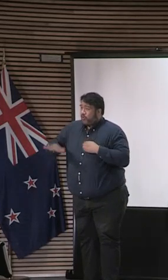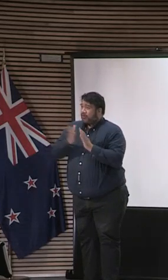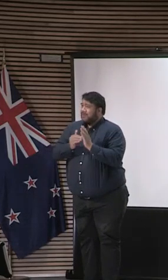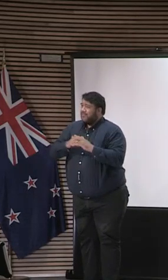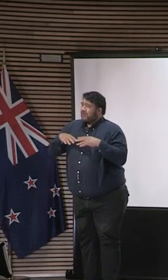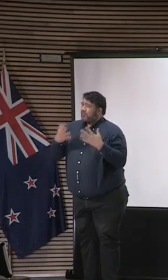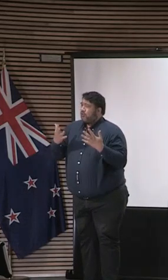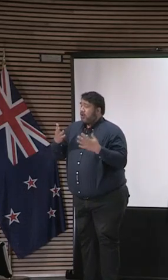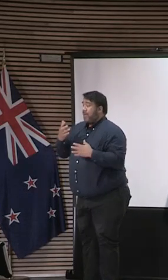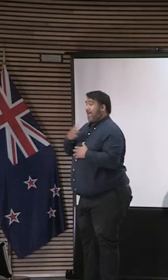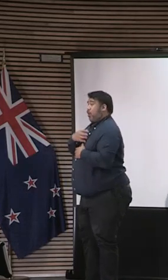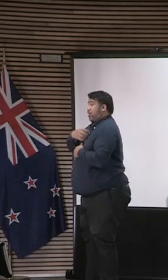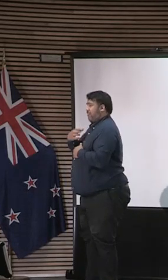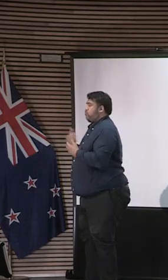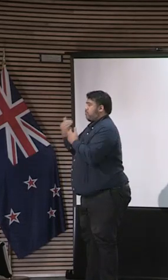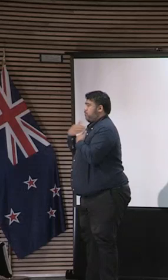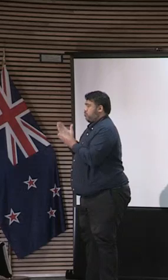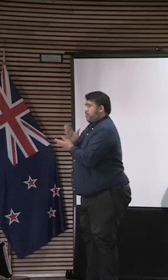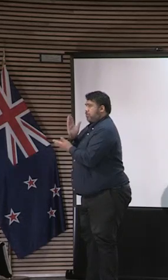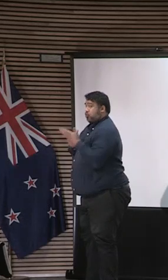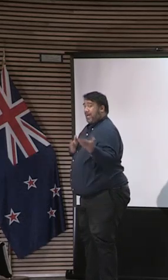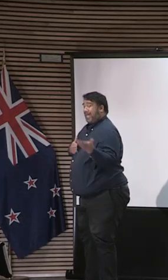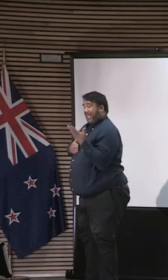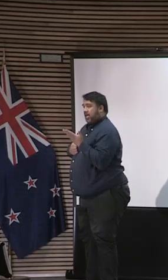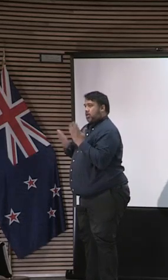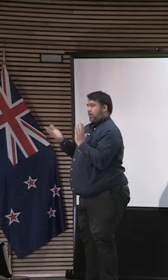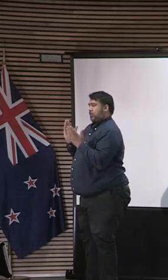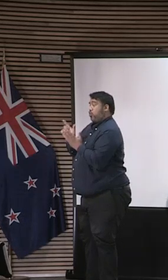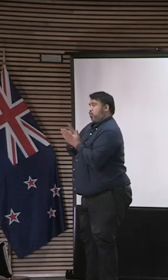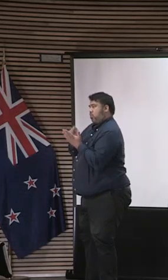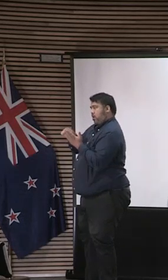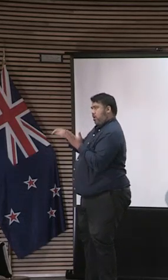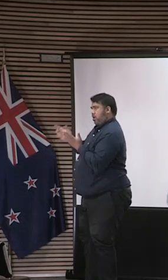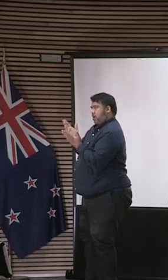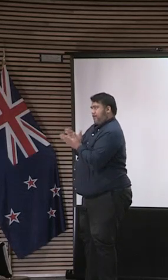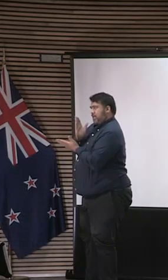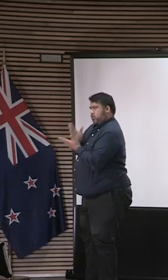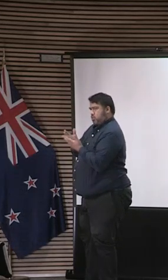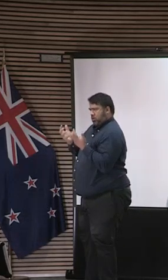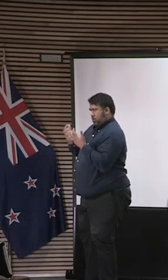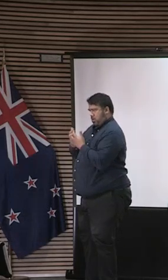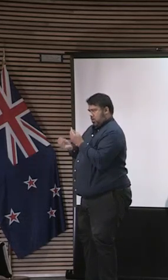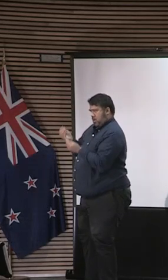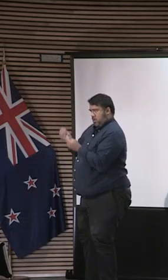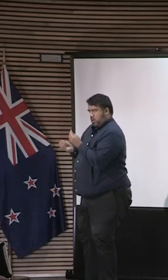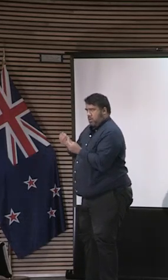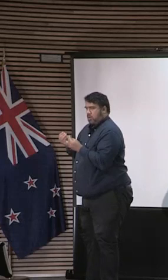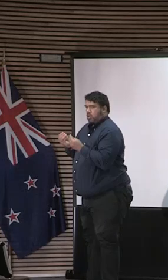marama ana i raro i nga ahuatanga me te Manatu Hauora e kawe ana i taua tuunga. Ae ra, ko te Manatu o te Hauora kaore i